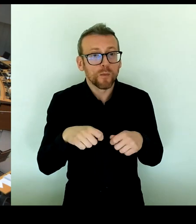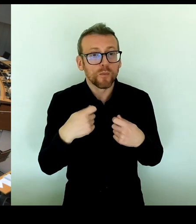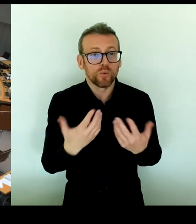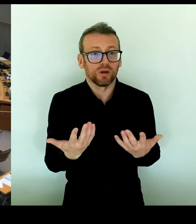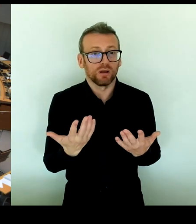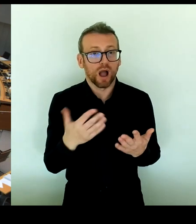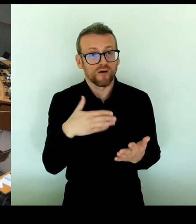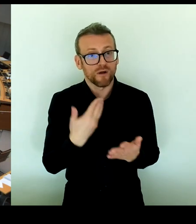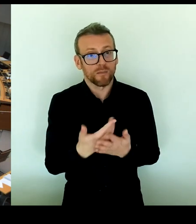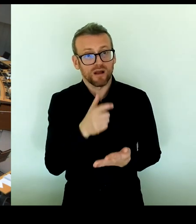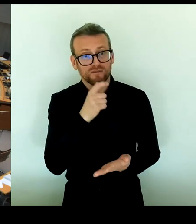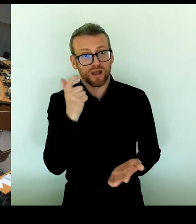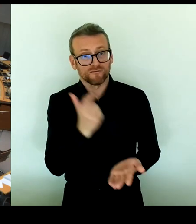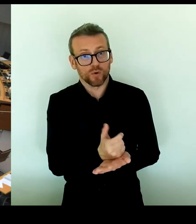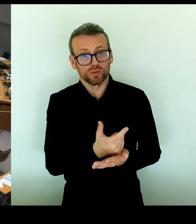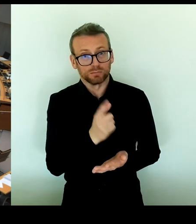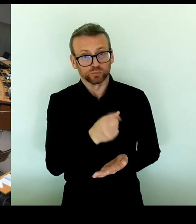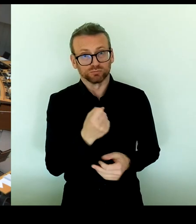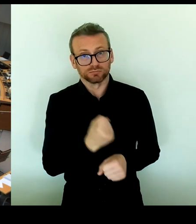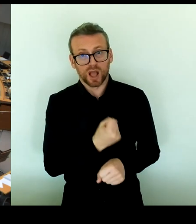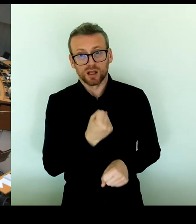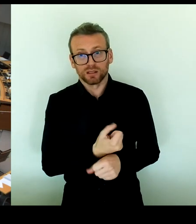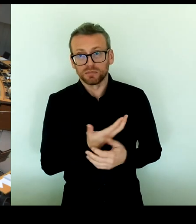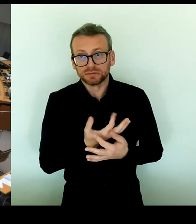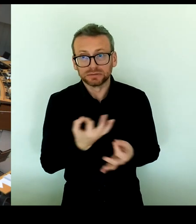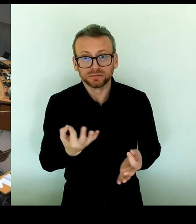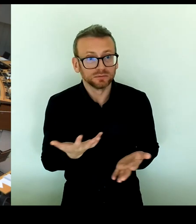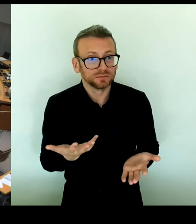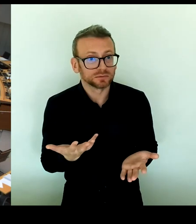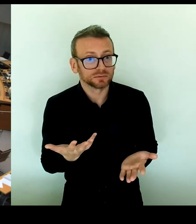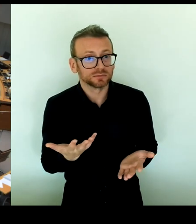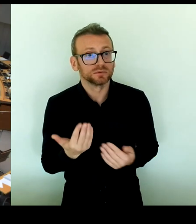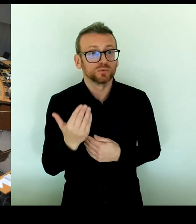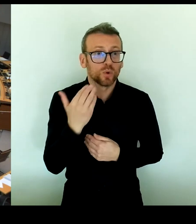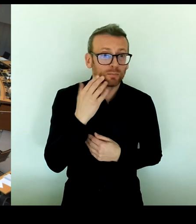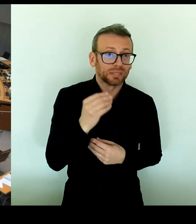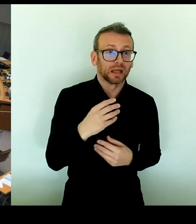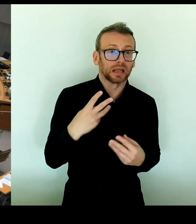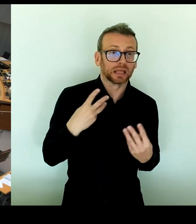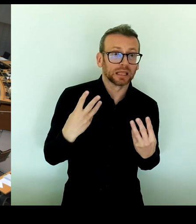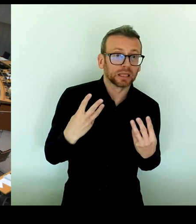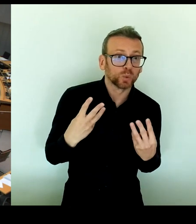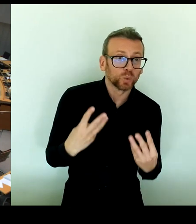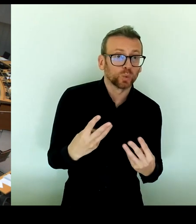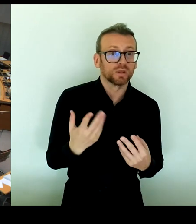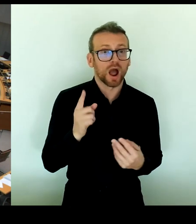haben mich jetzt mit Ihrem Redebeitrag doch ein wenig verwirrt, weil eigentlich ist Ihr Antrag klar strukturiert.